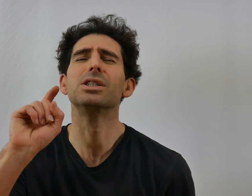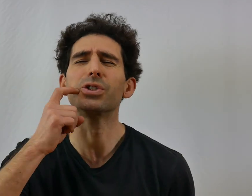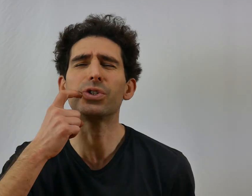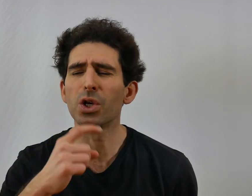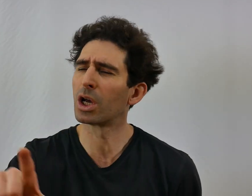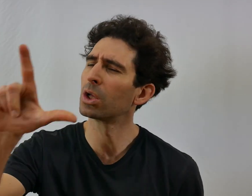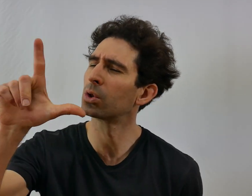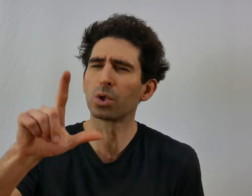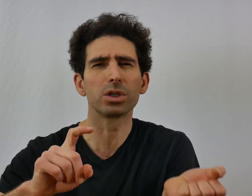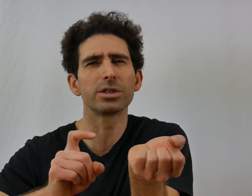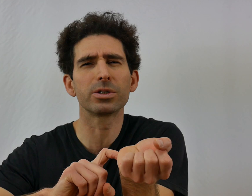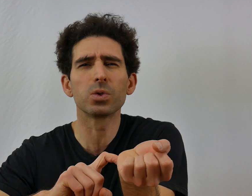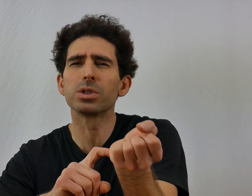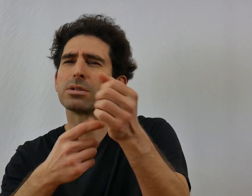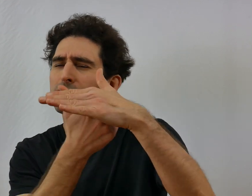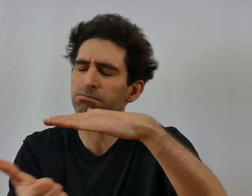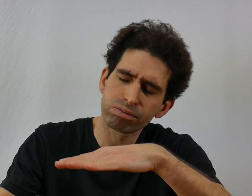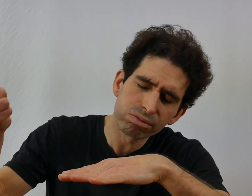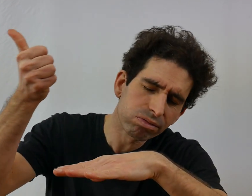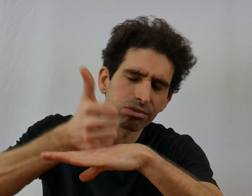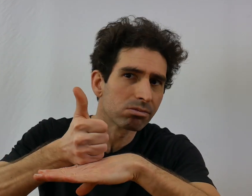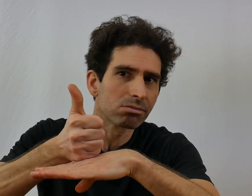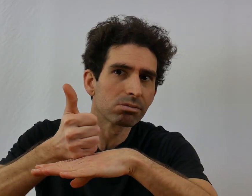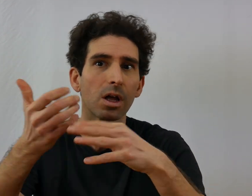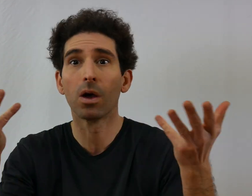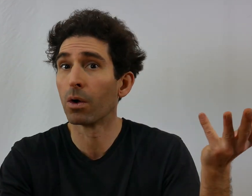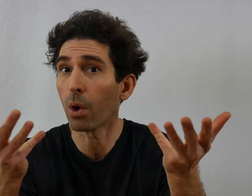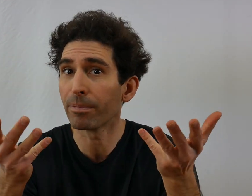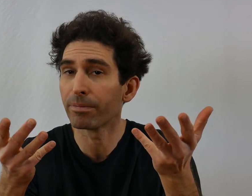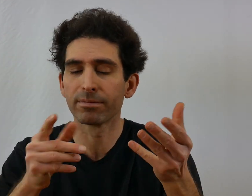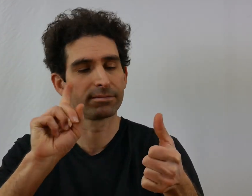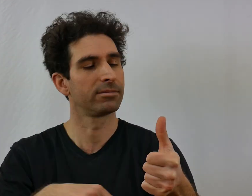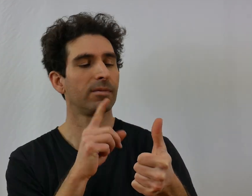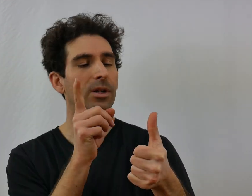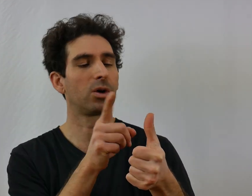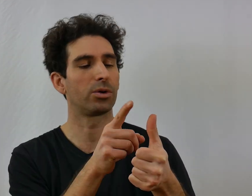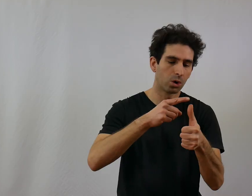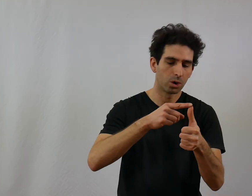le sucre vient de deux sources principales. Lesquelles ? Premièrement,